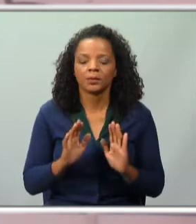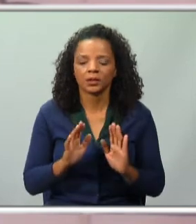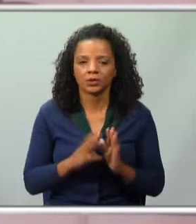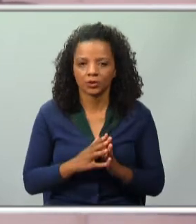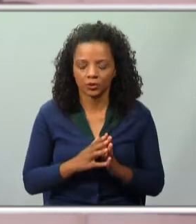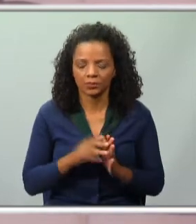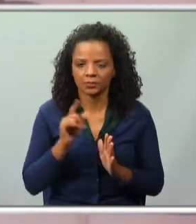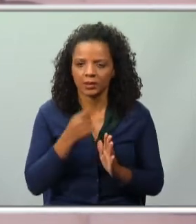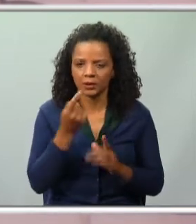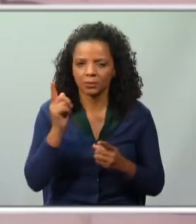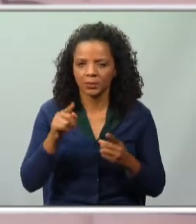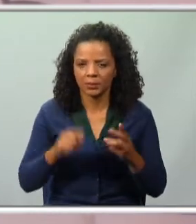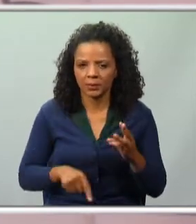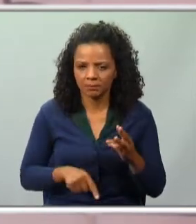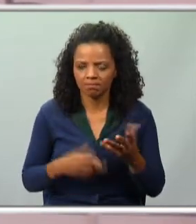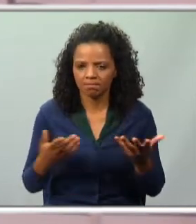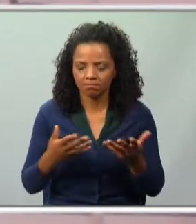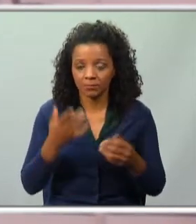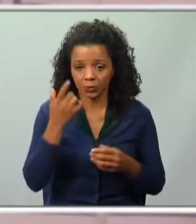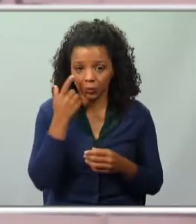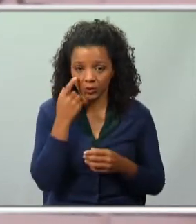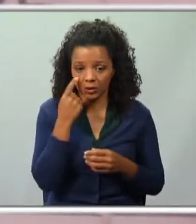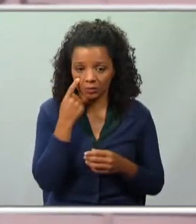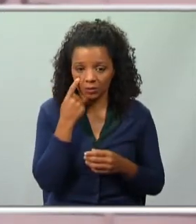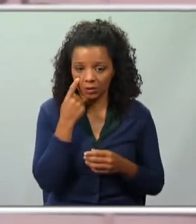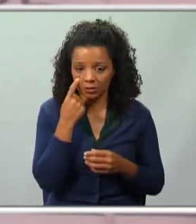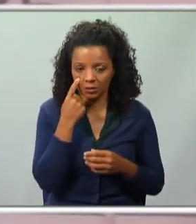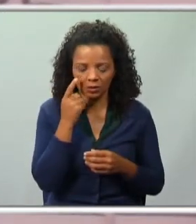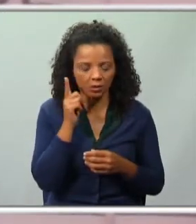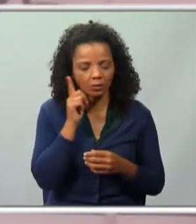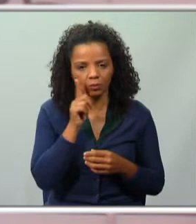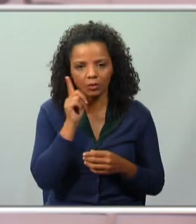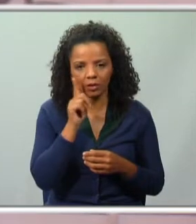eu costumo dizer muitas vezes o que o conhecimento é importantíssimo em todos 我經常說什麼知識在所有方面都很重要